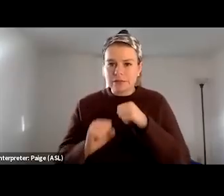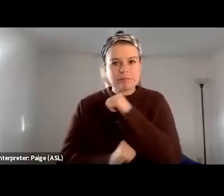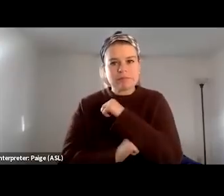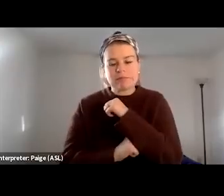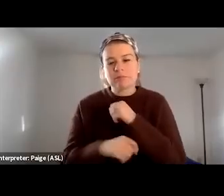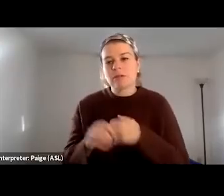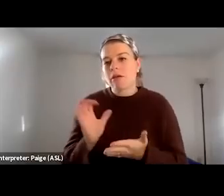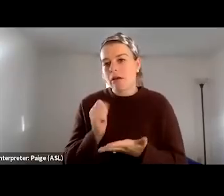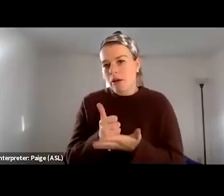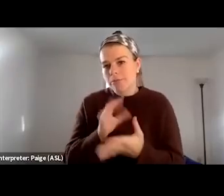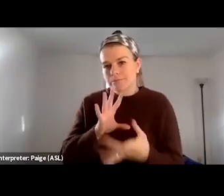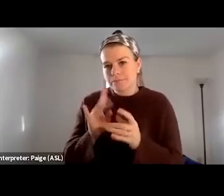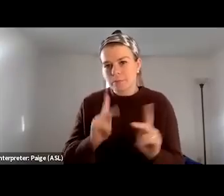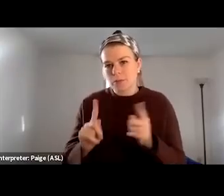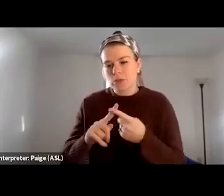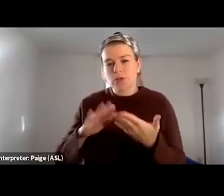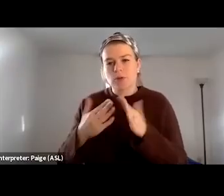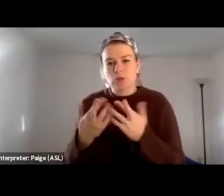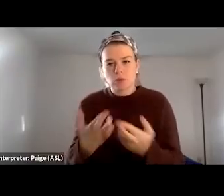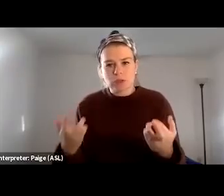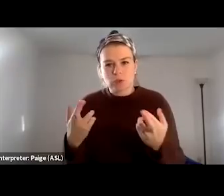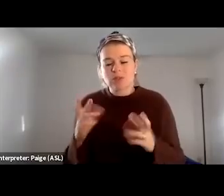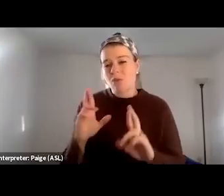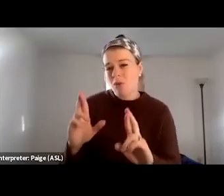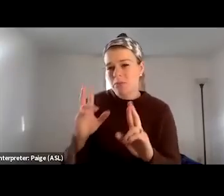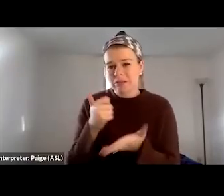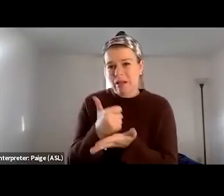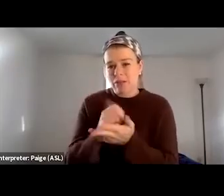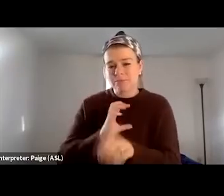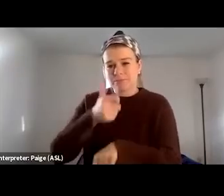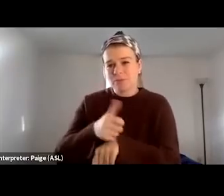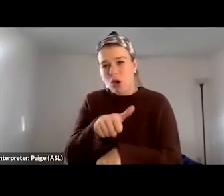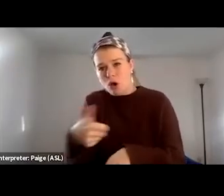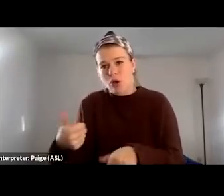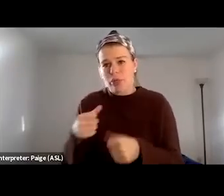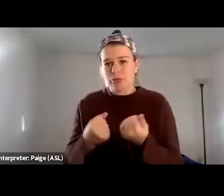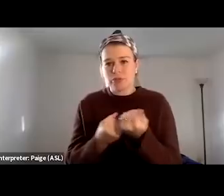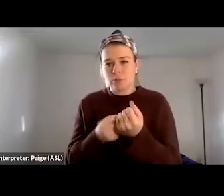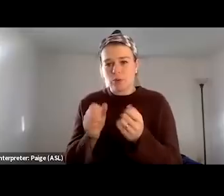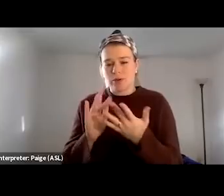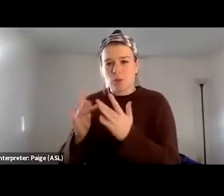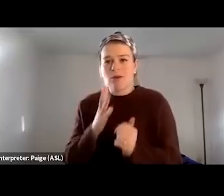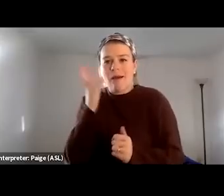con recursos comunitarios y, con suerte, a recursos para establecer otras redes de apoyo que estén fuera del sistema de servicios,